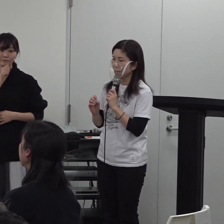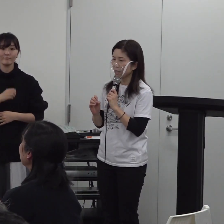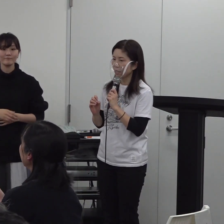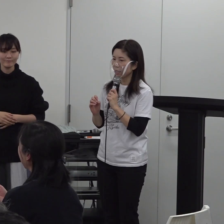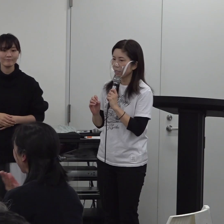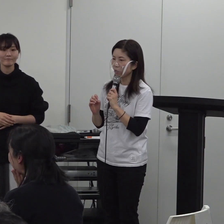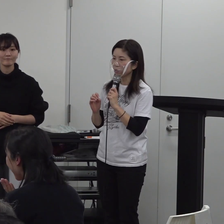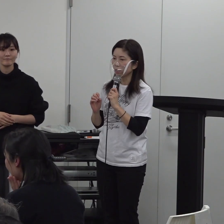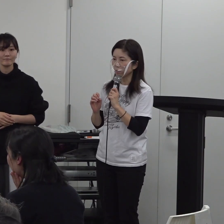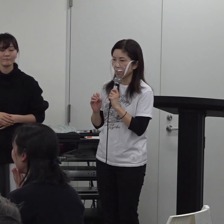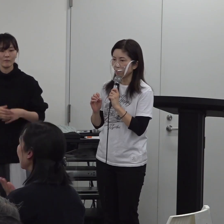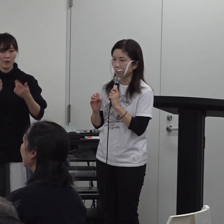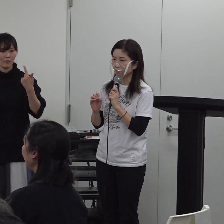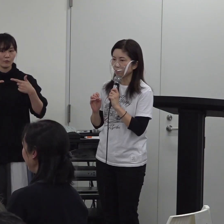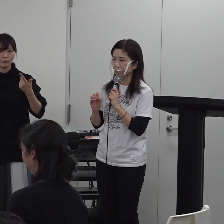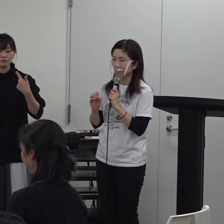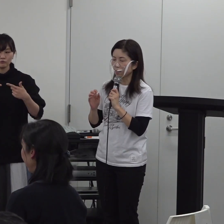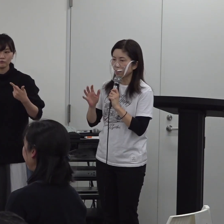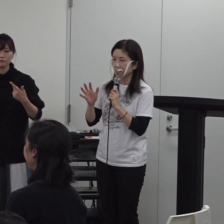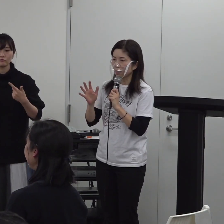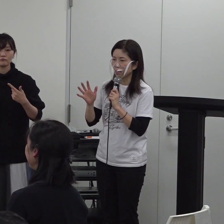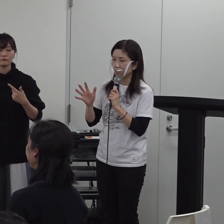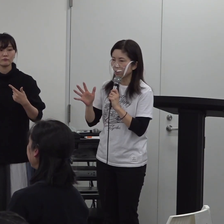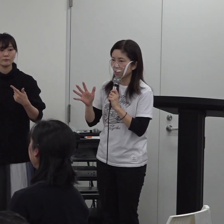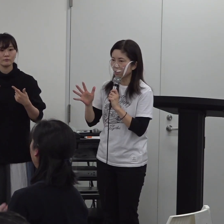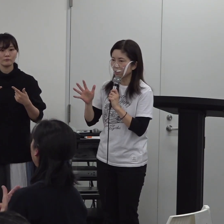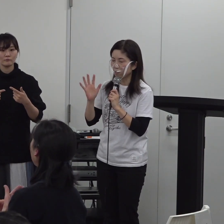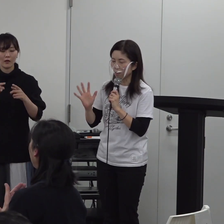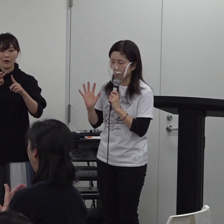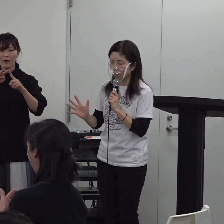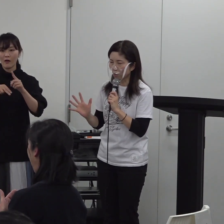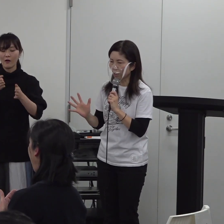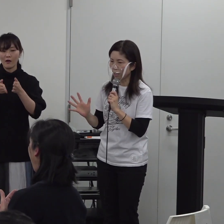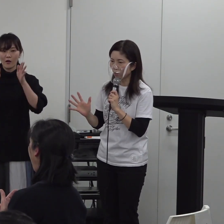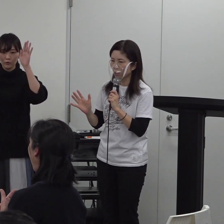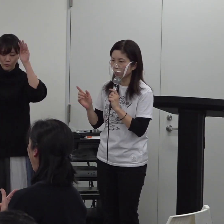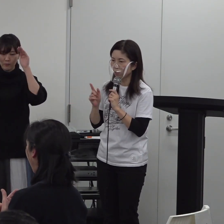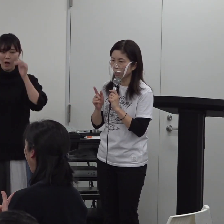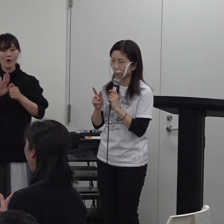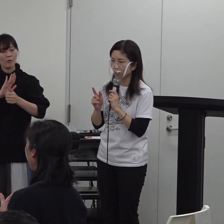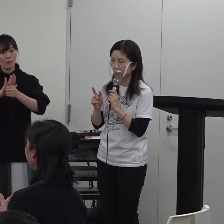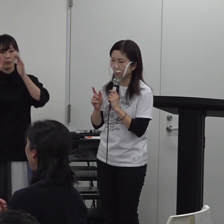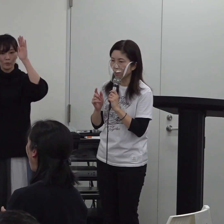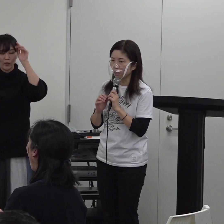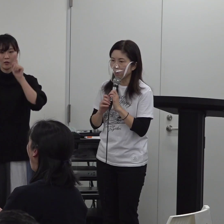よく 介助犬 補助犬と一緒のお客様を